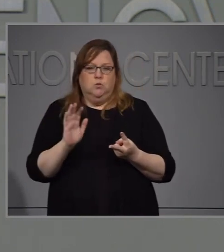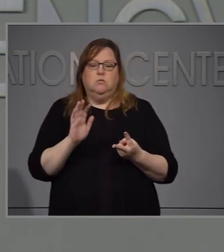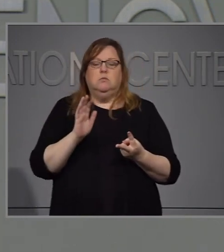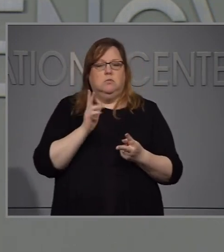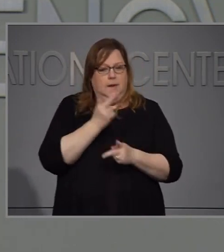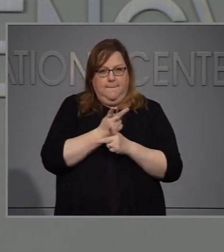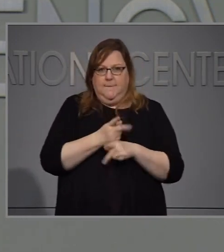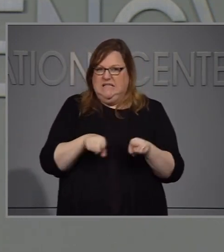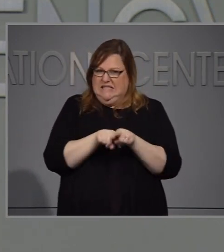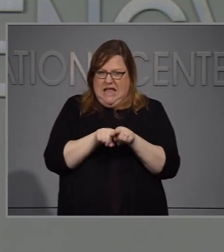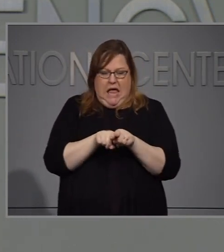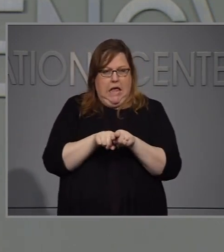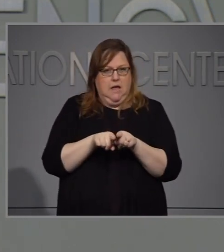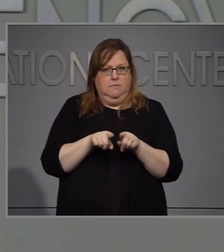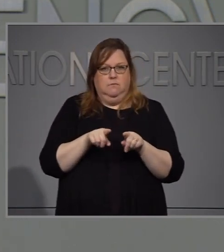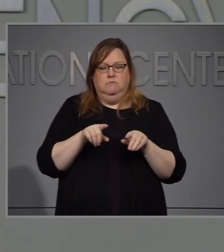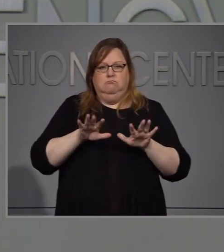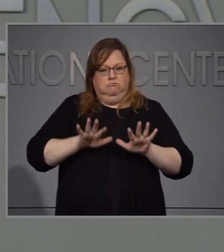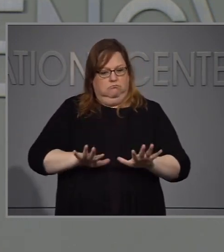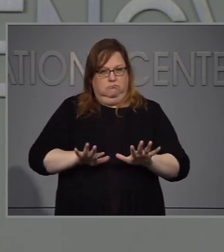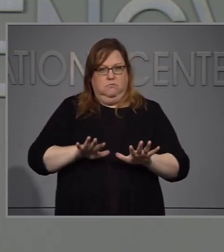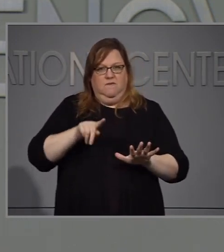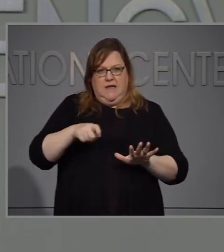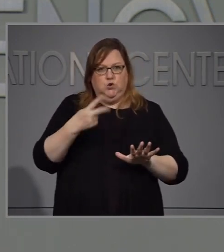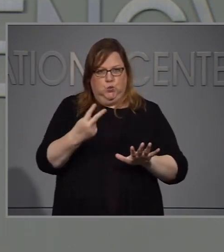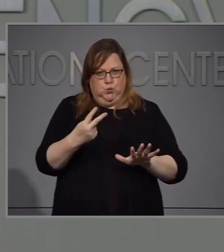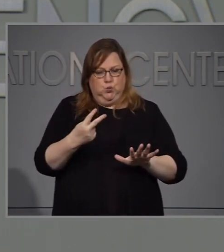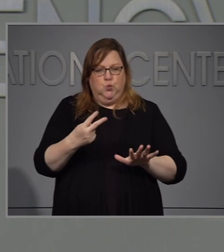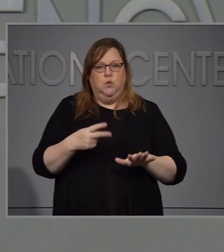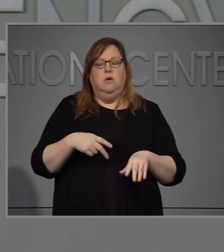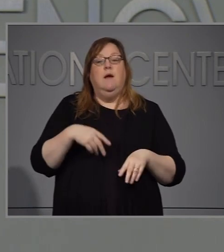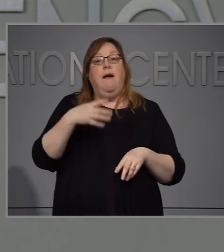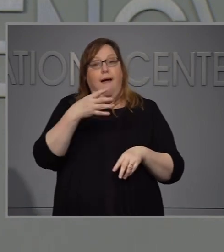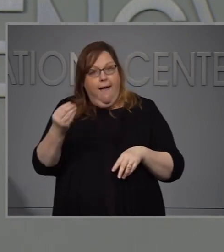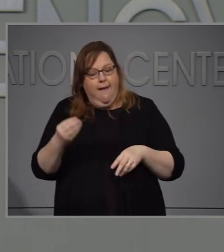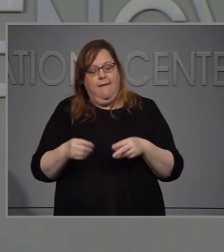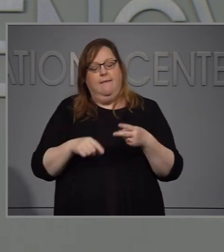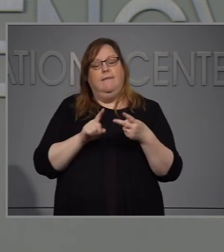viendo una nueva relajación de restricción, y aún como lo hicimos antes ahora que estamos